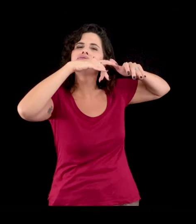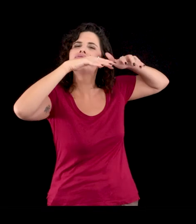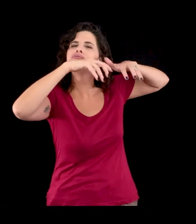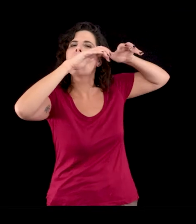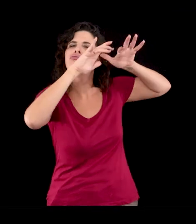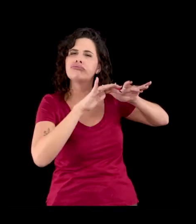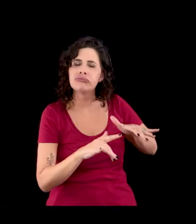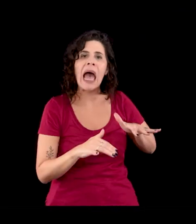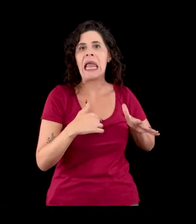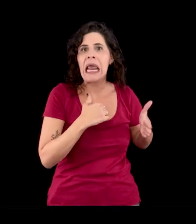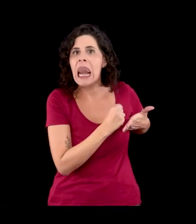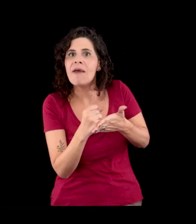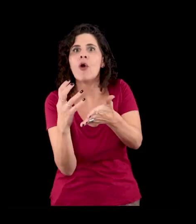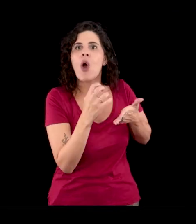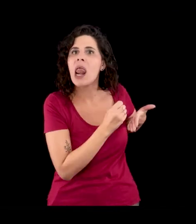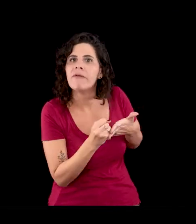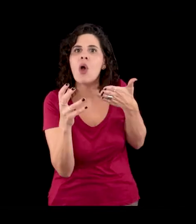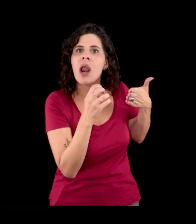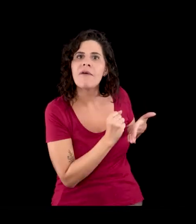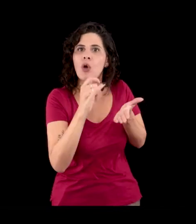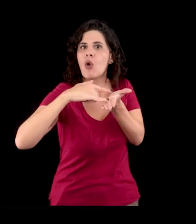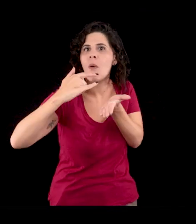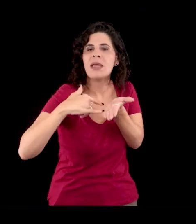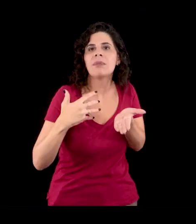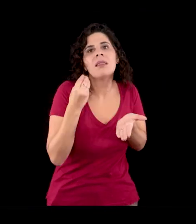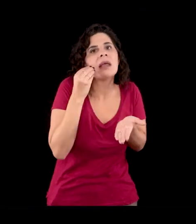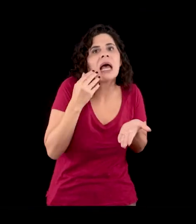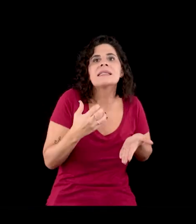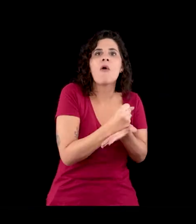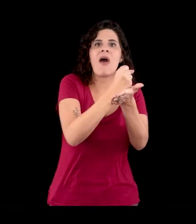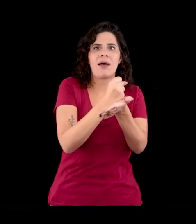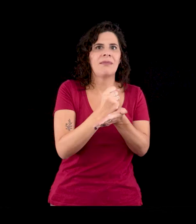para salvar da enxurrada e trouxe para mim, para eu guardar.